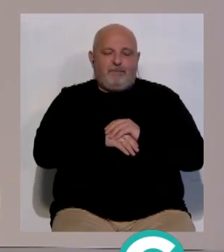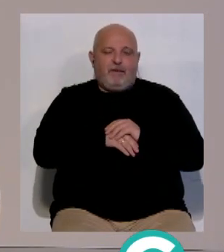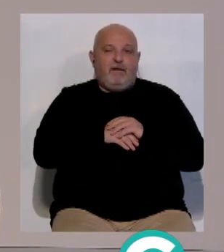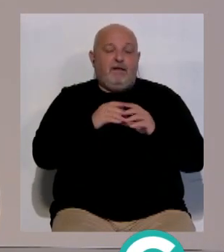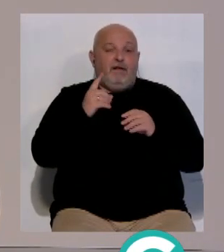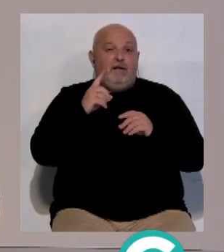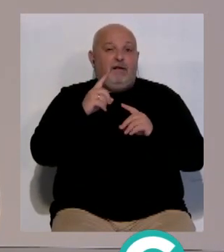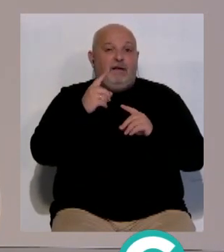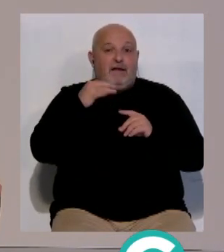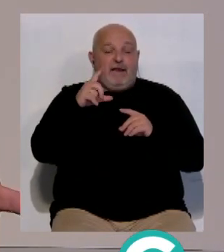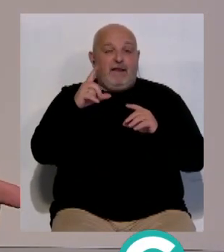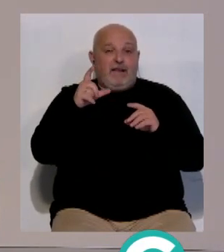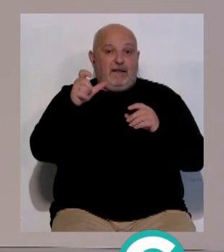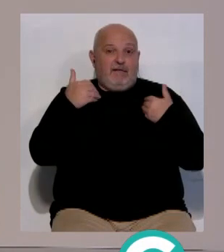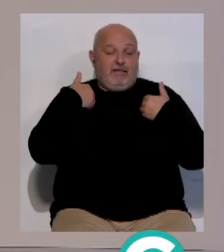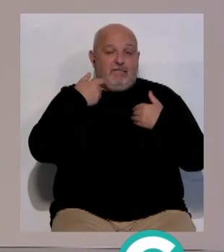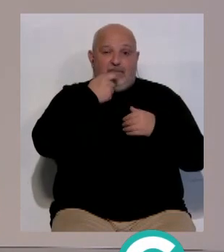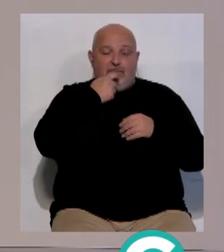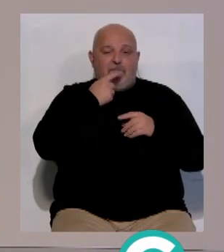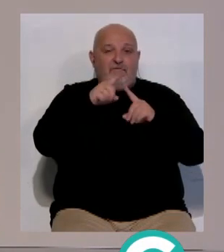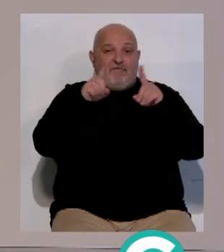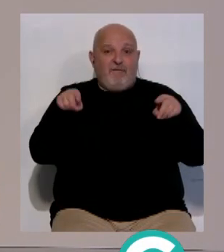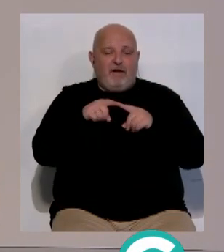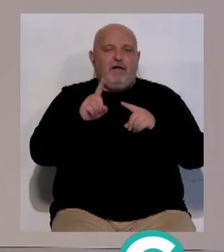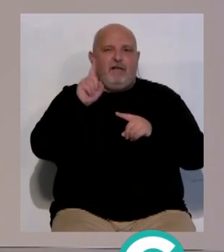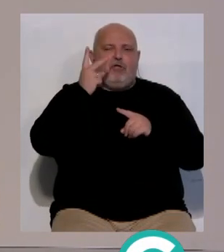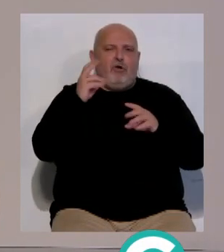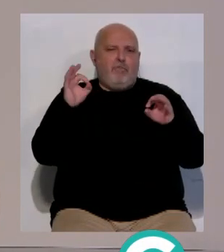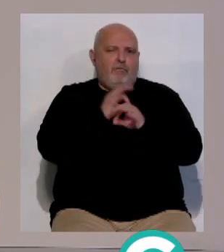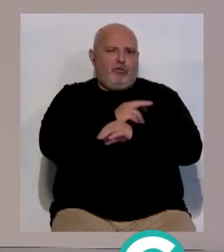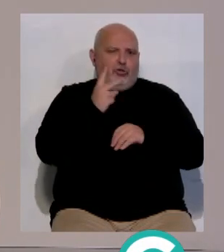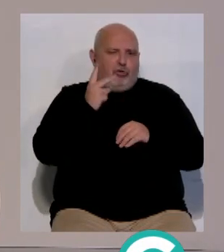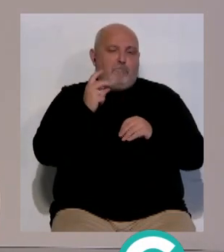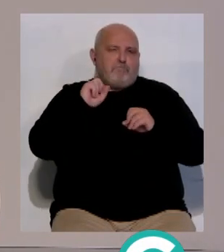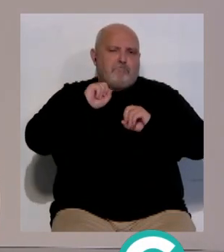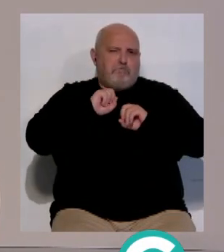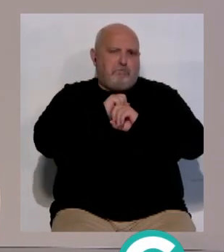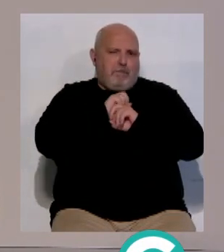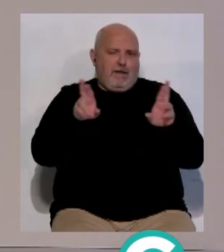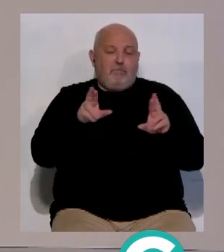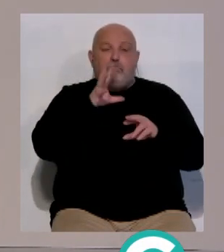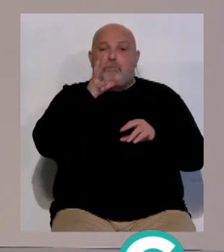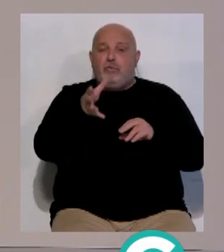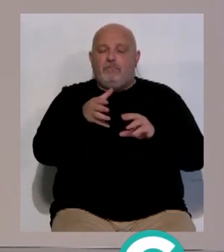el error de Gil Manzano más grosero fue error del bar del árbitro del bar Por qué pues primero hay